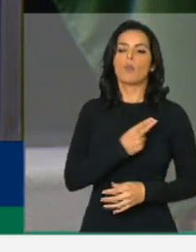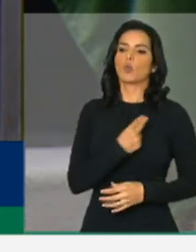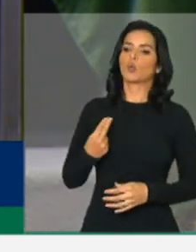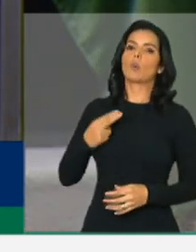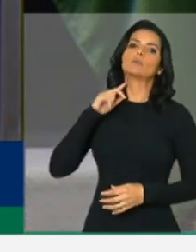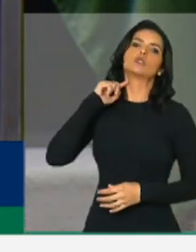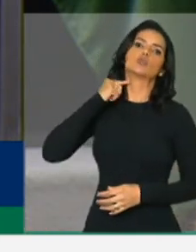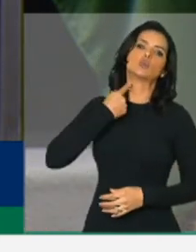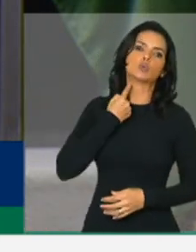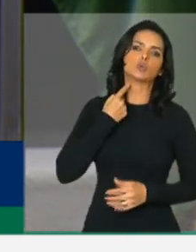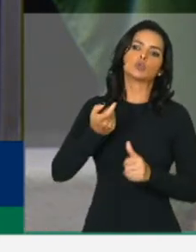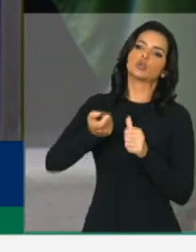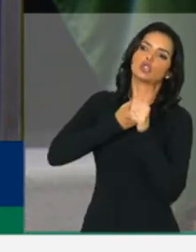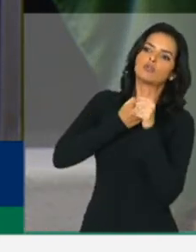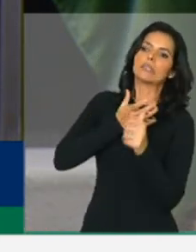IMPORTANTE PRO PLENÁRIO, E PARA QUE A GENTE POSSA COM